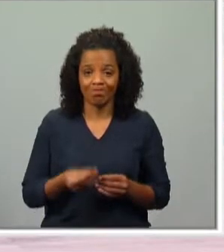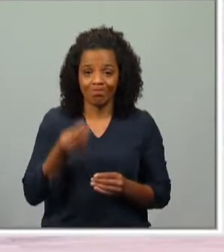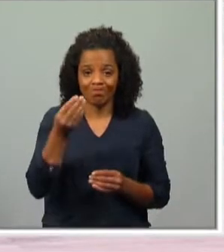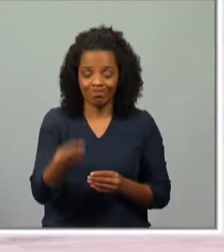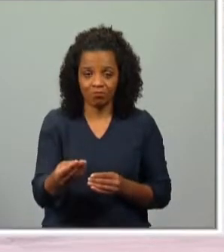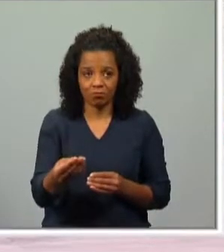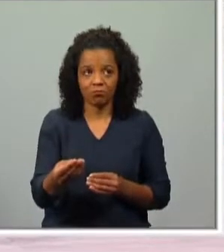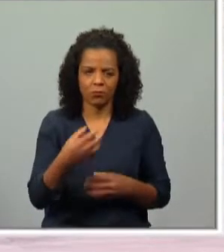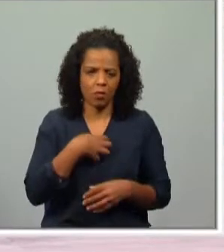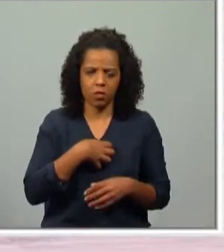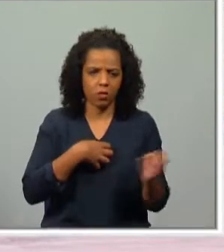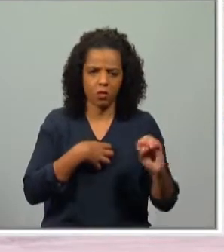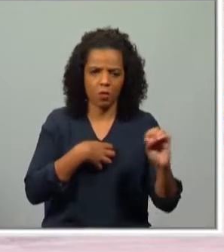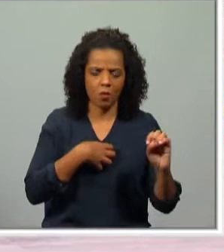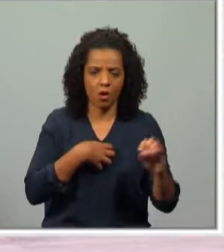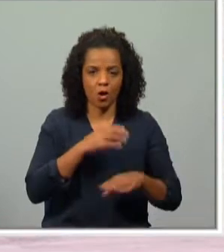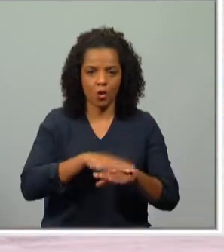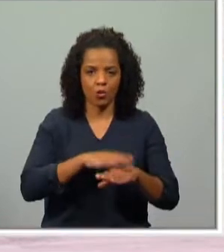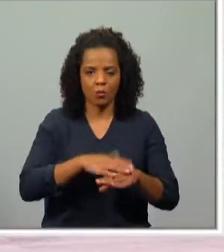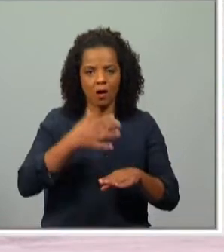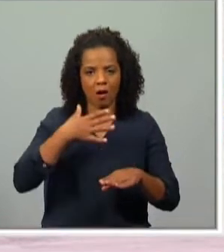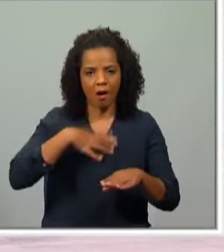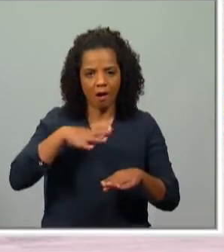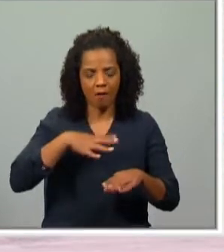não usa bursia portanto a motivação dele era do comentar se vai era preparar bem 不使用 bursia 所以他的動機如果你準備好，這是為了評論